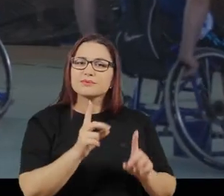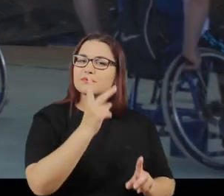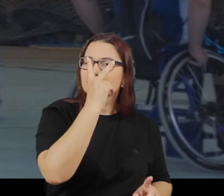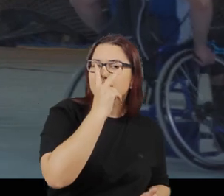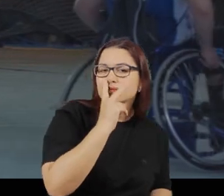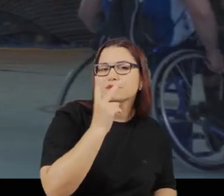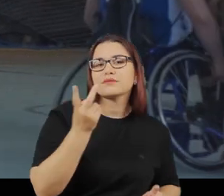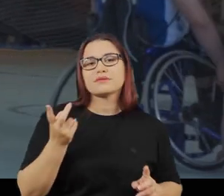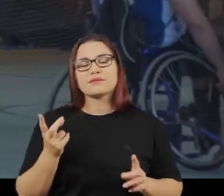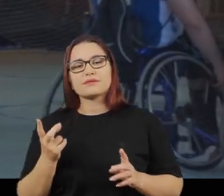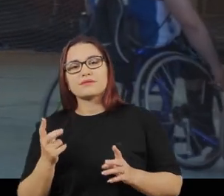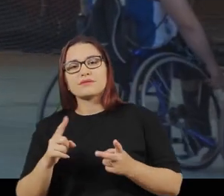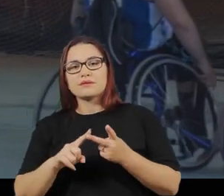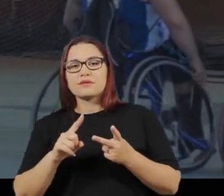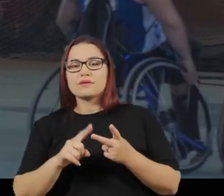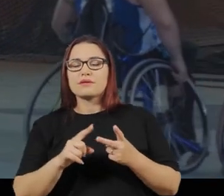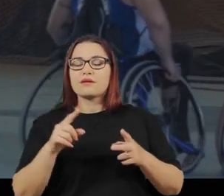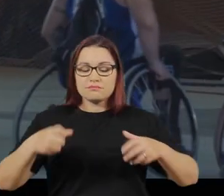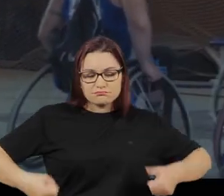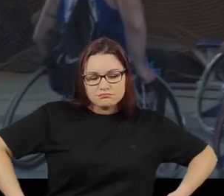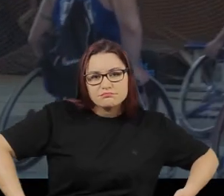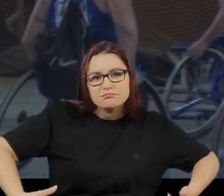seja aqui com as pessoas com deficiência física,